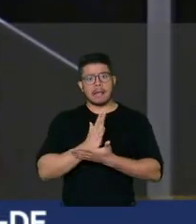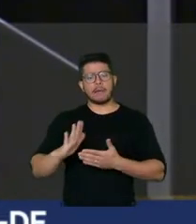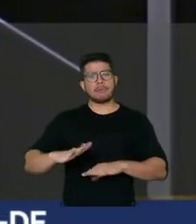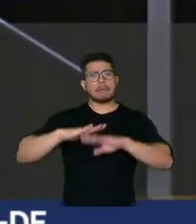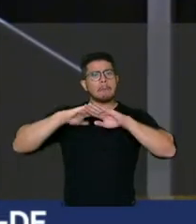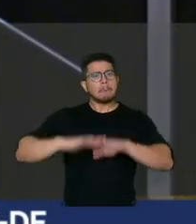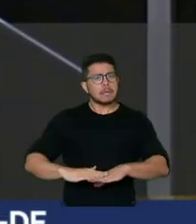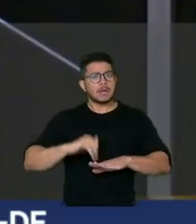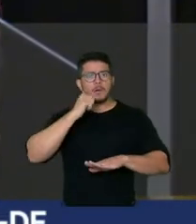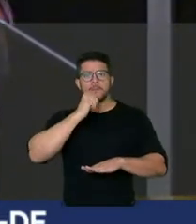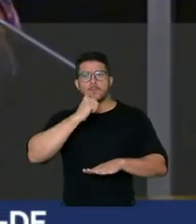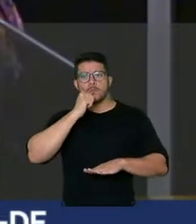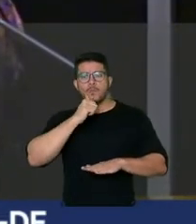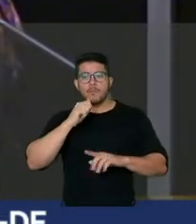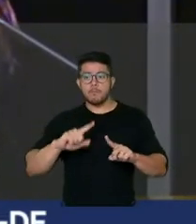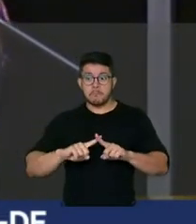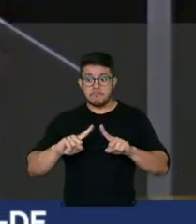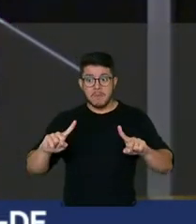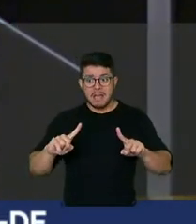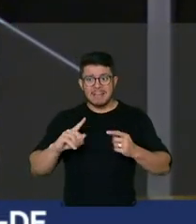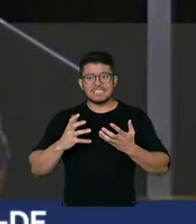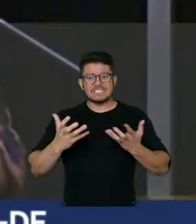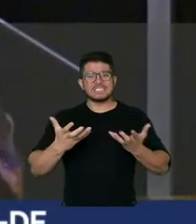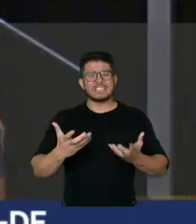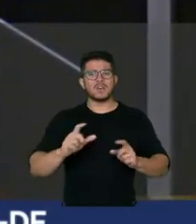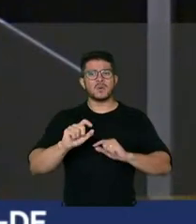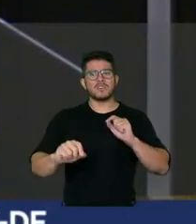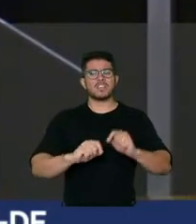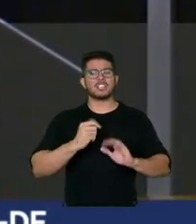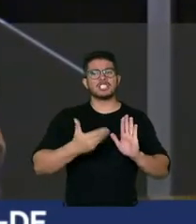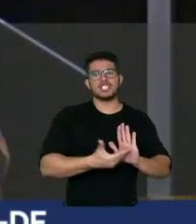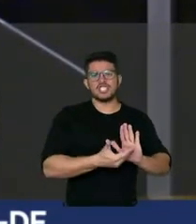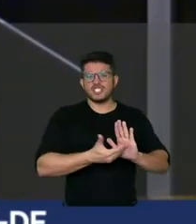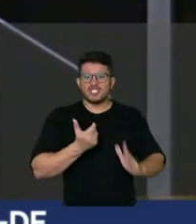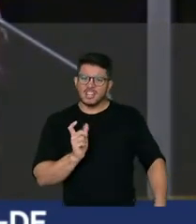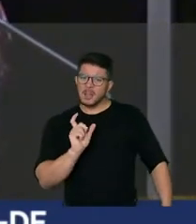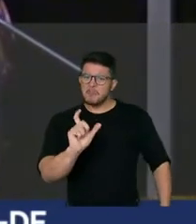ORA, GÊNERO FEMININO, MASCULINO E SUBALTERNO ISA AS